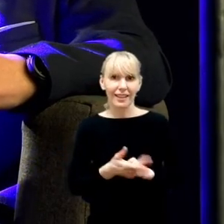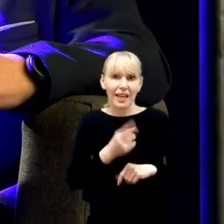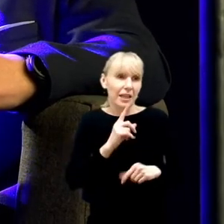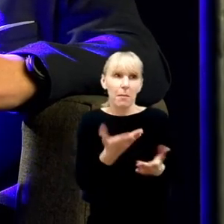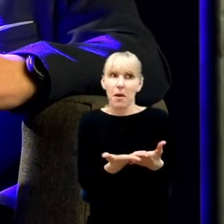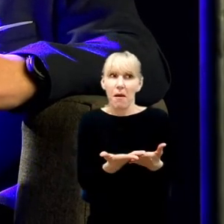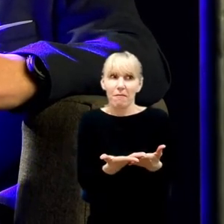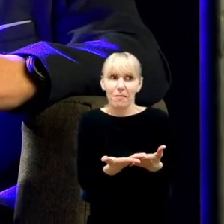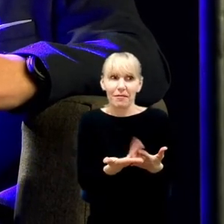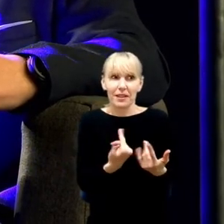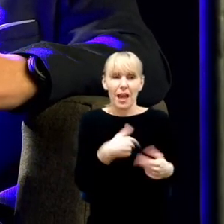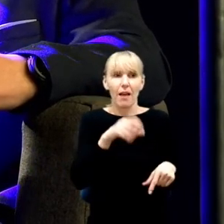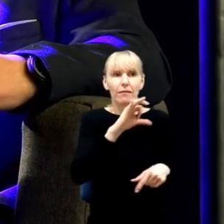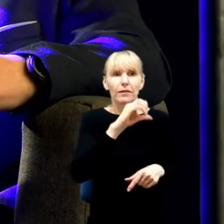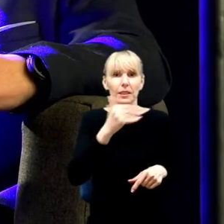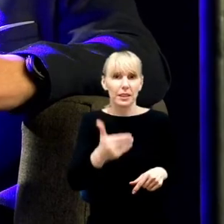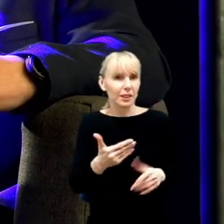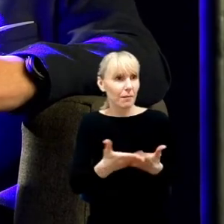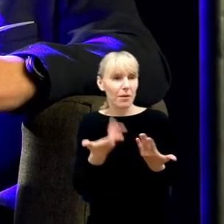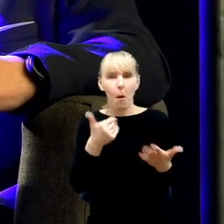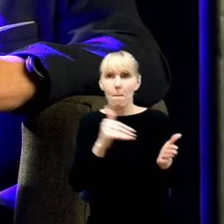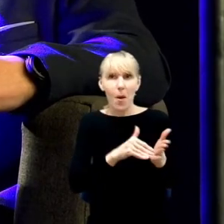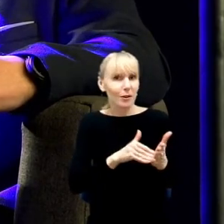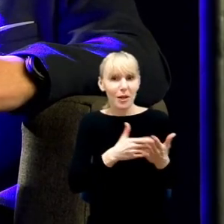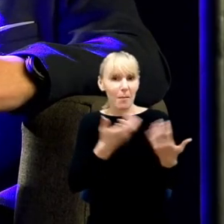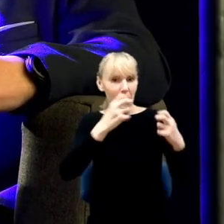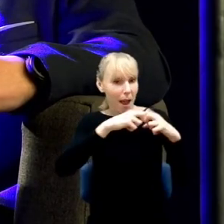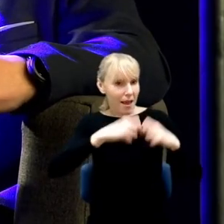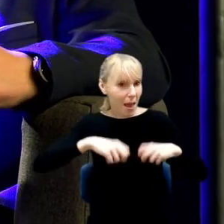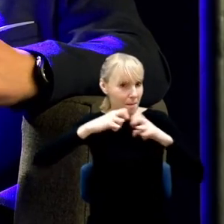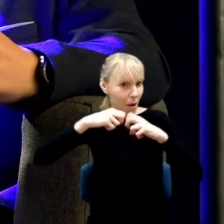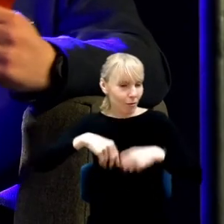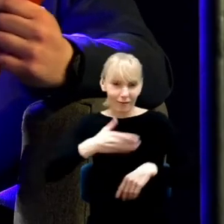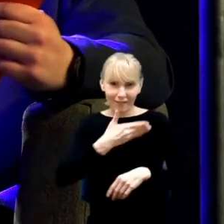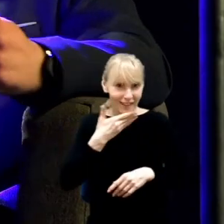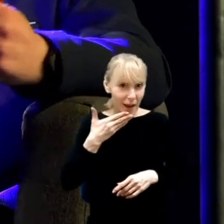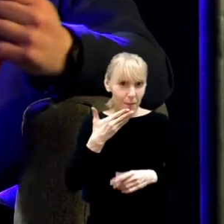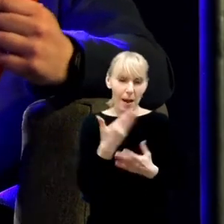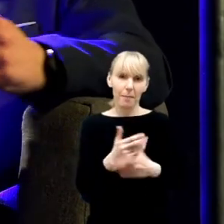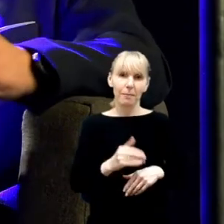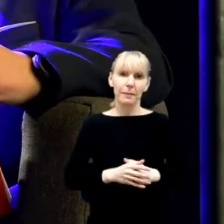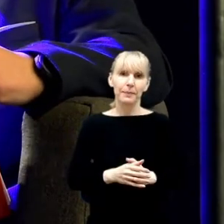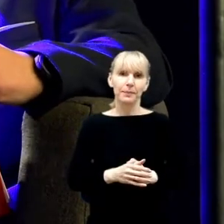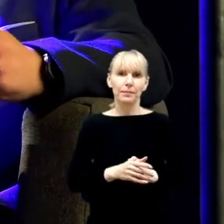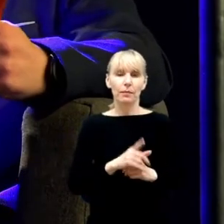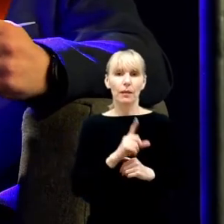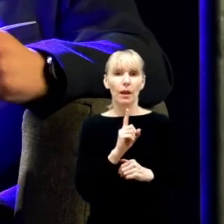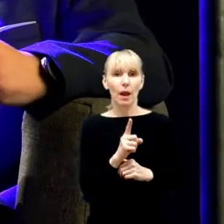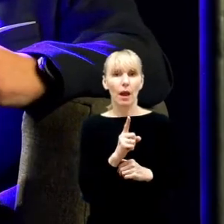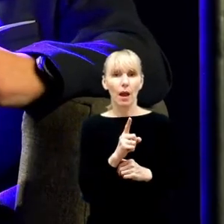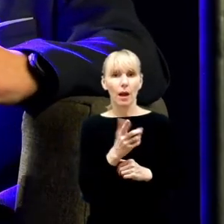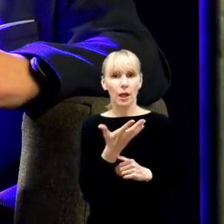bo też nie ten etap, ale wiemy, że była też Pani wcześniej wiceprezydentem.